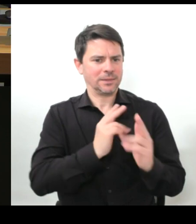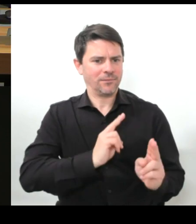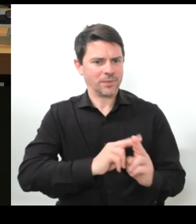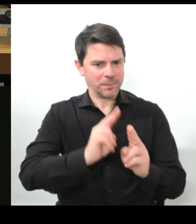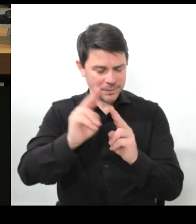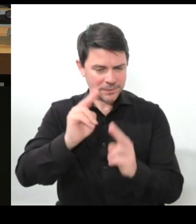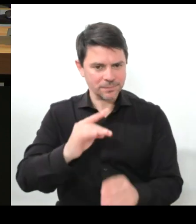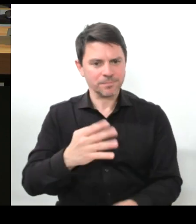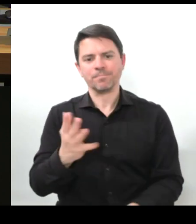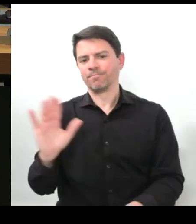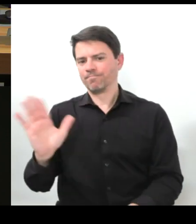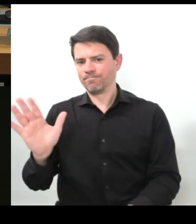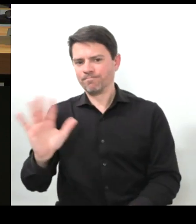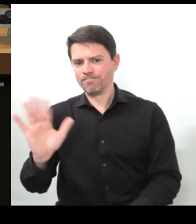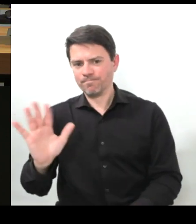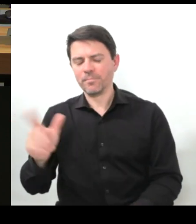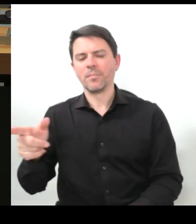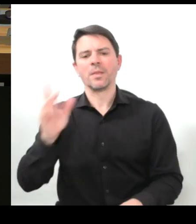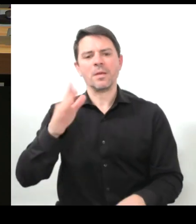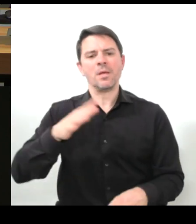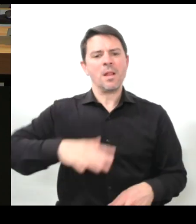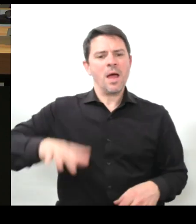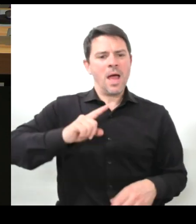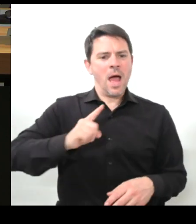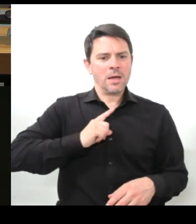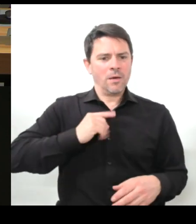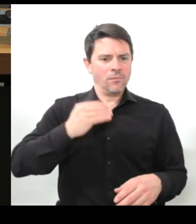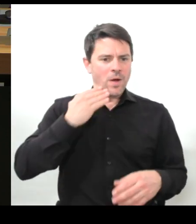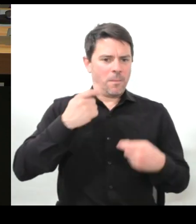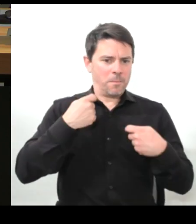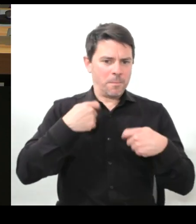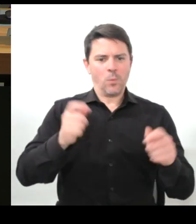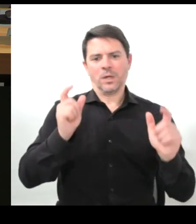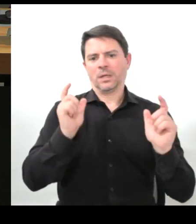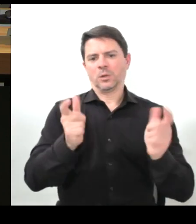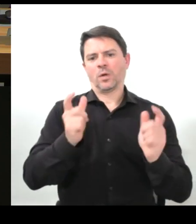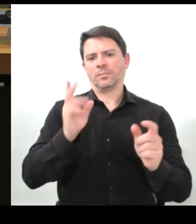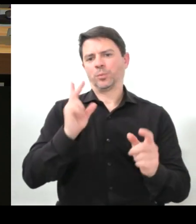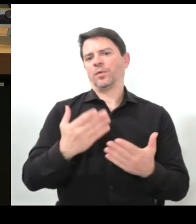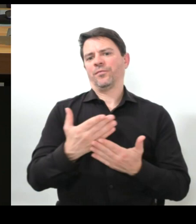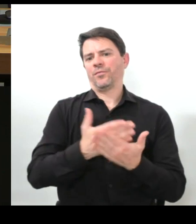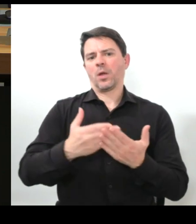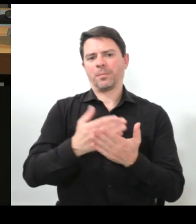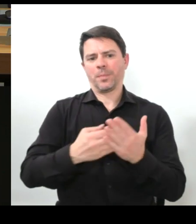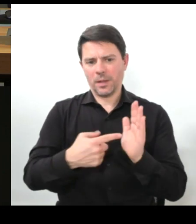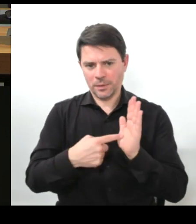Dafür ist diese Stärkung, die hier in diesem Gesetz beschrieben und entschieden wir, richtig und gut und